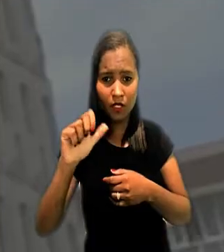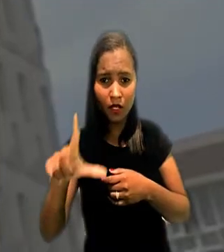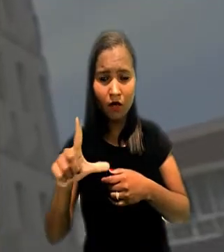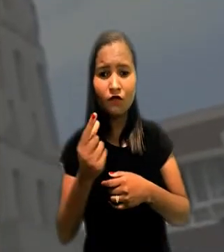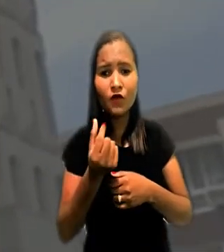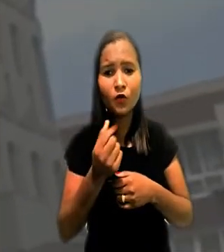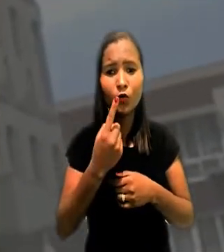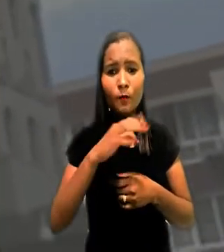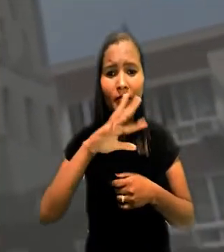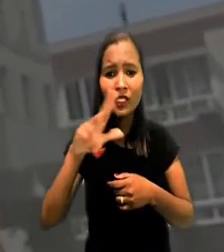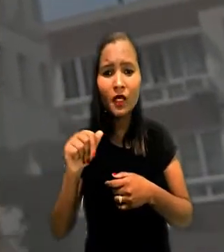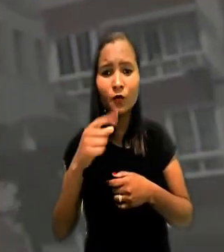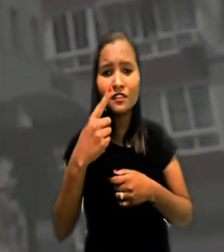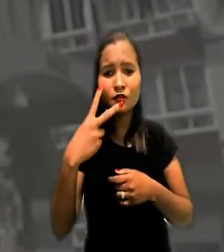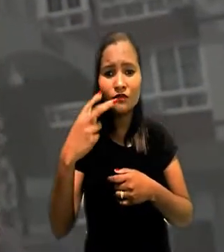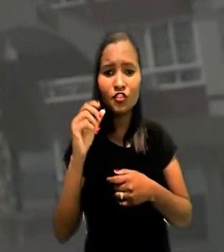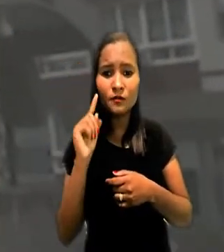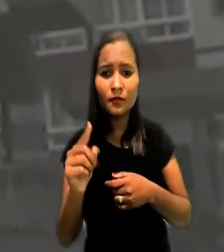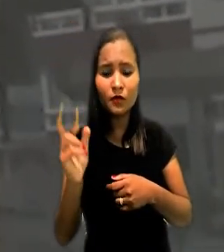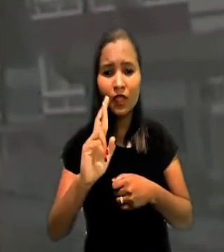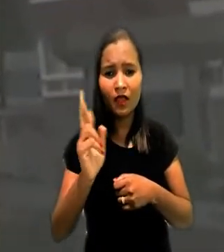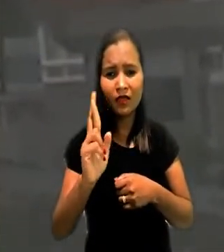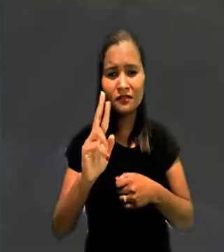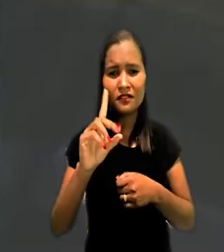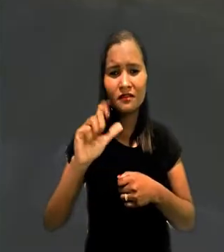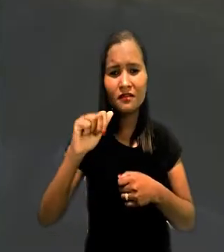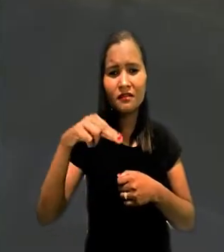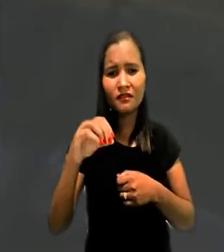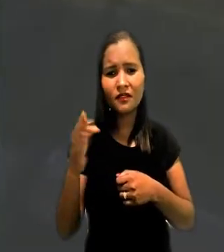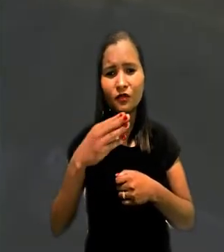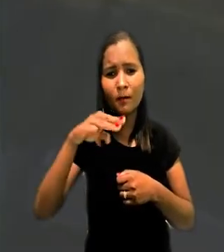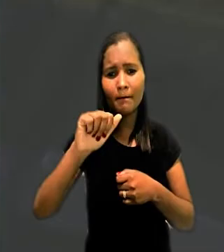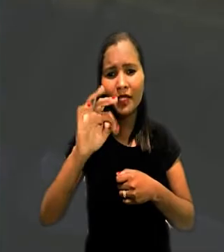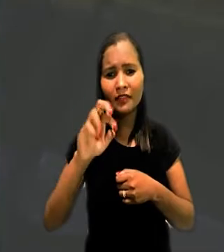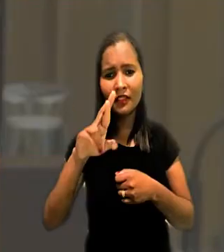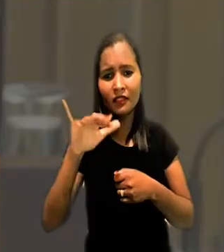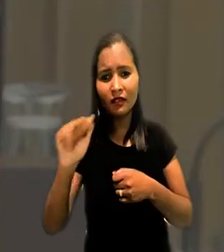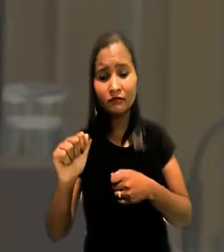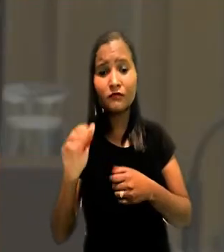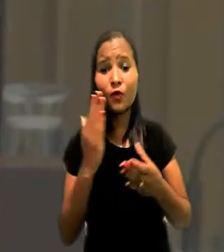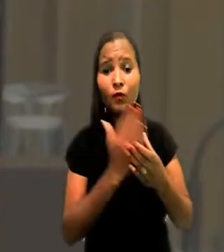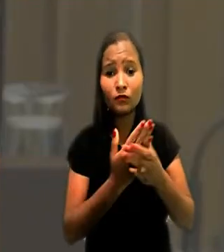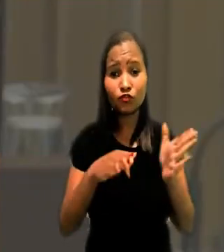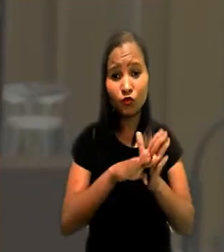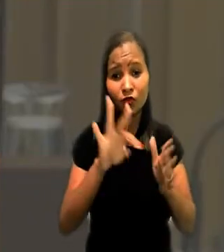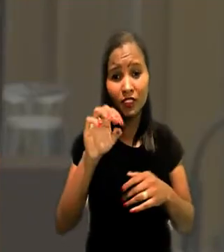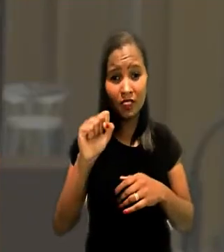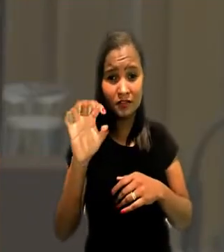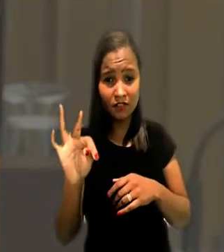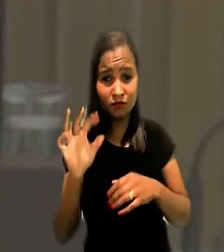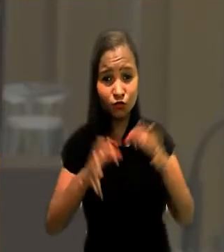e de R$ 120.000, por dano material. O caso chegou ao TST e foi julgado pela 4ª Turma. O relator